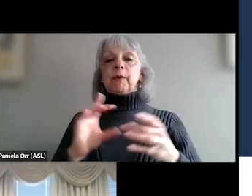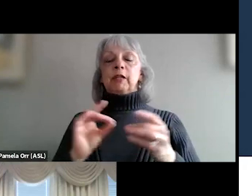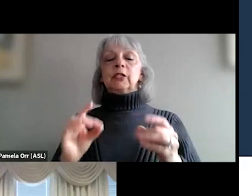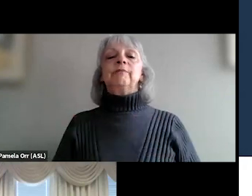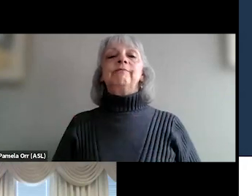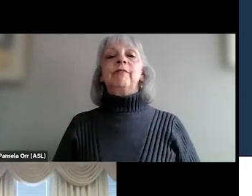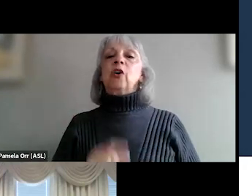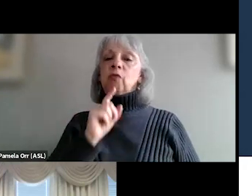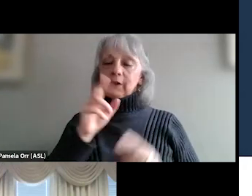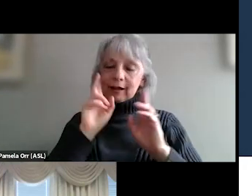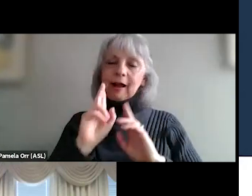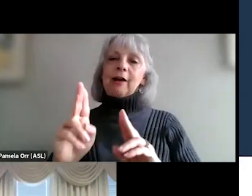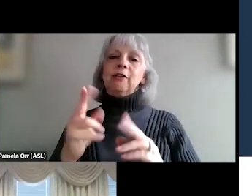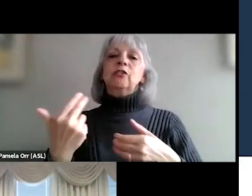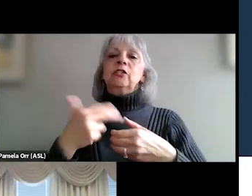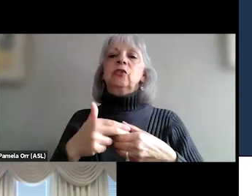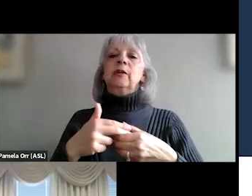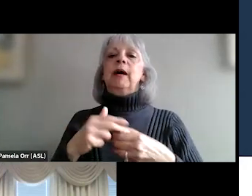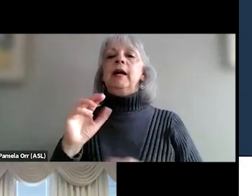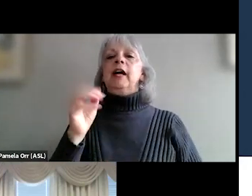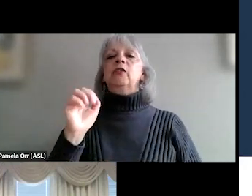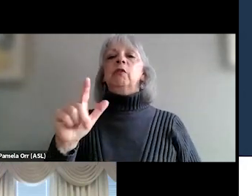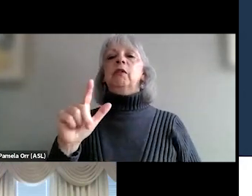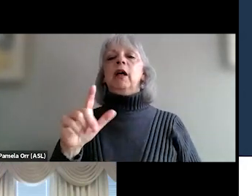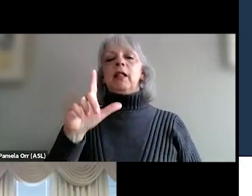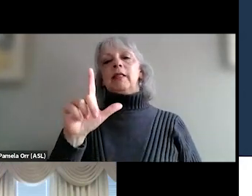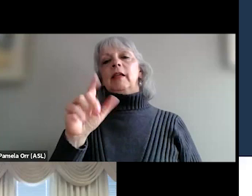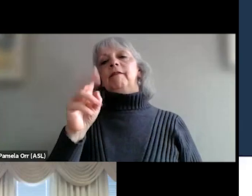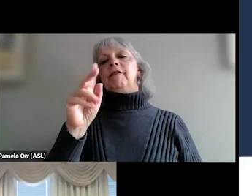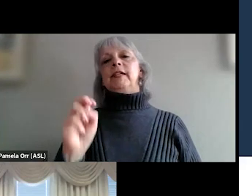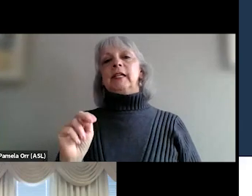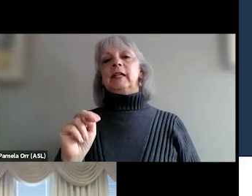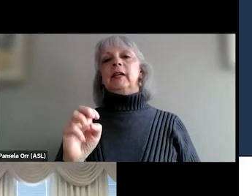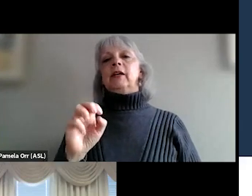Nos sentimos muy honrados de tener a la almirante Levine. La almirante Rachel L. Levine